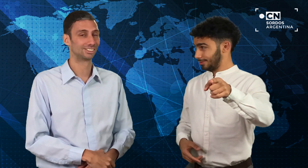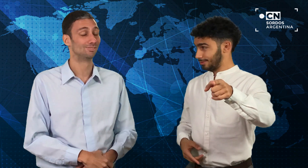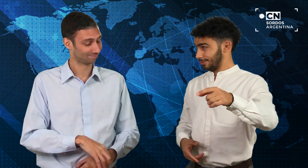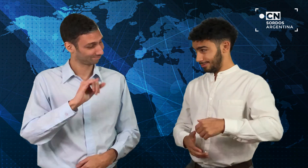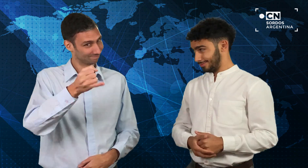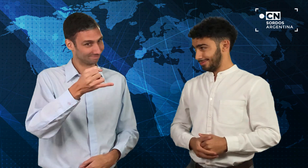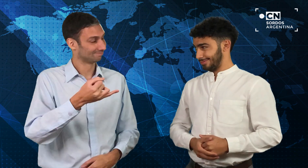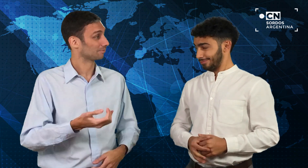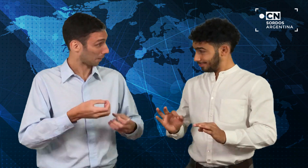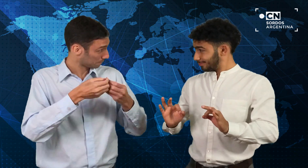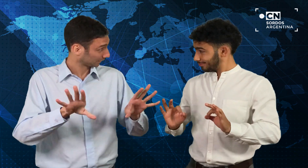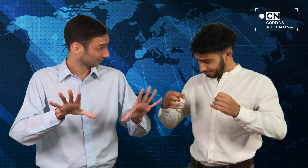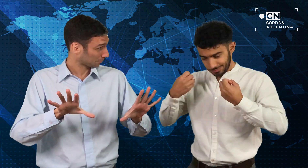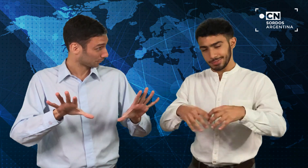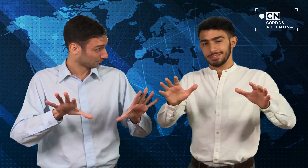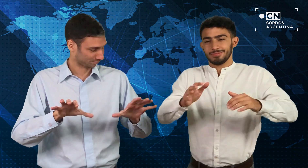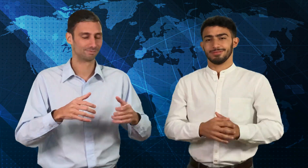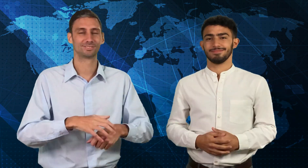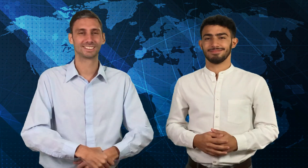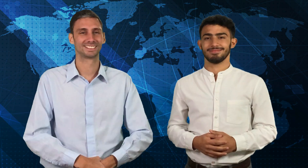Sí. Ambos: Comencemos.